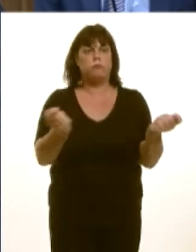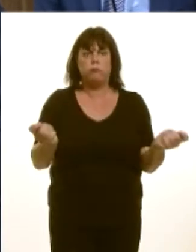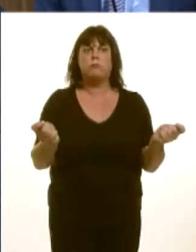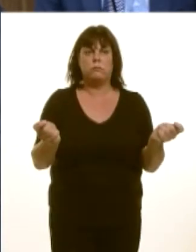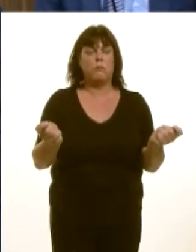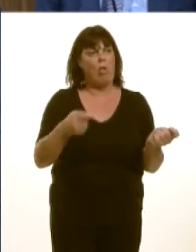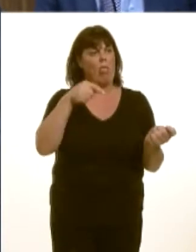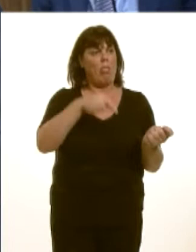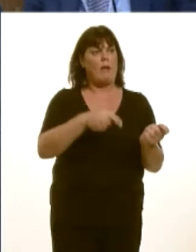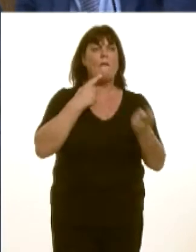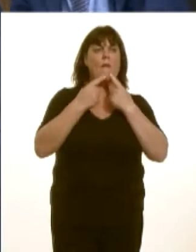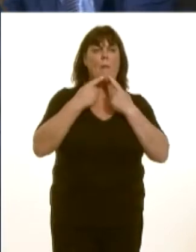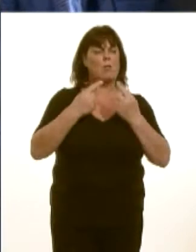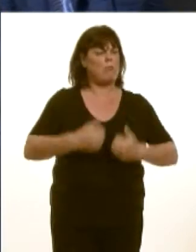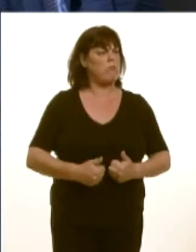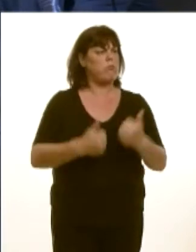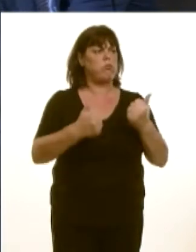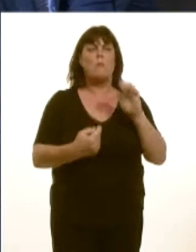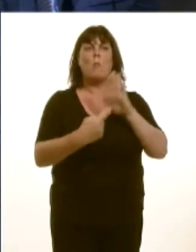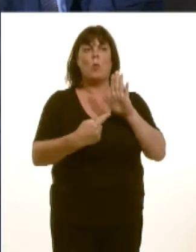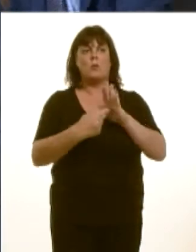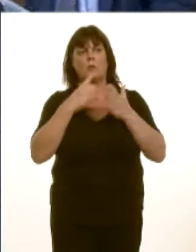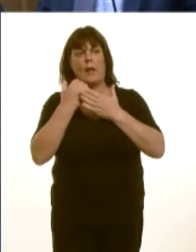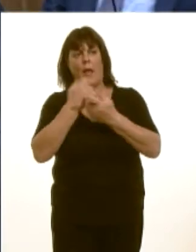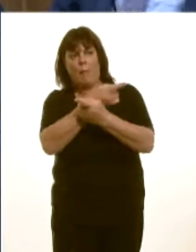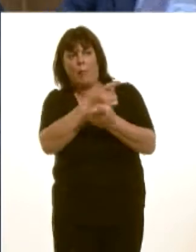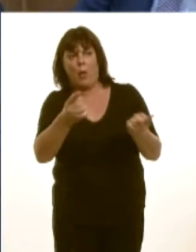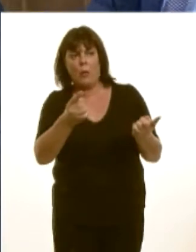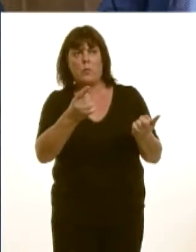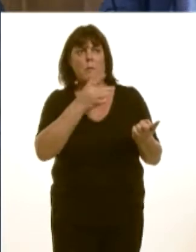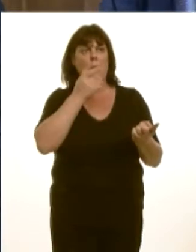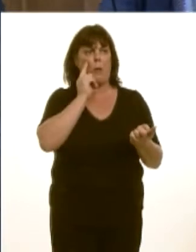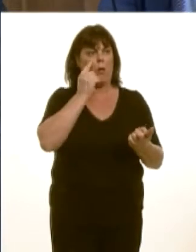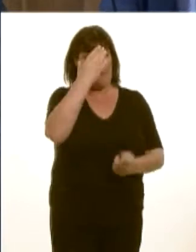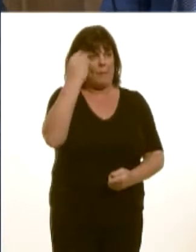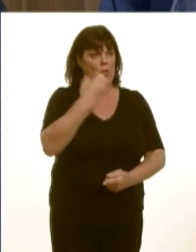It provides invaluable advice to those who are affected by dementia and Alzheimer’s,